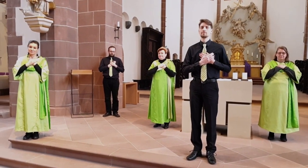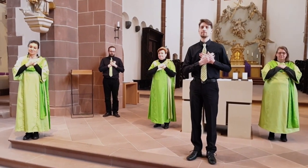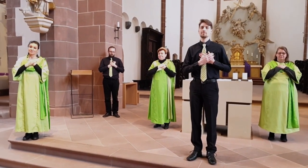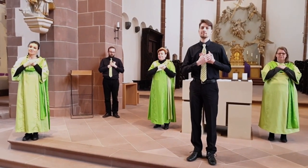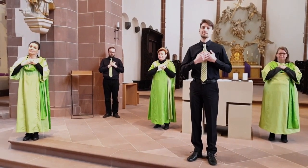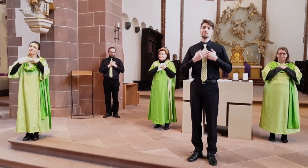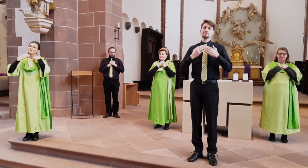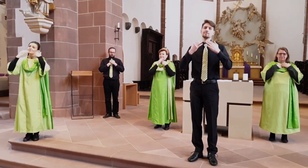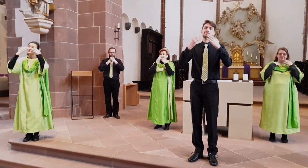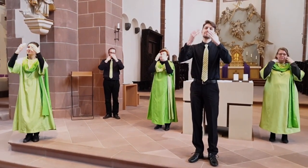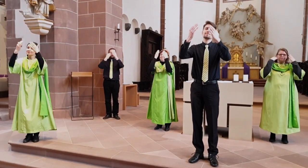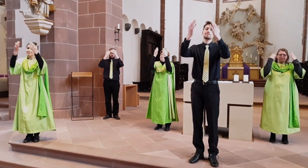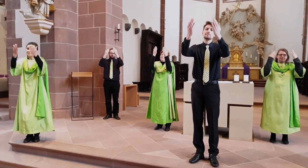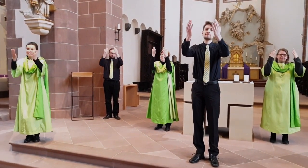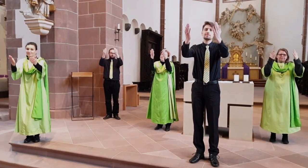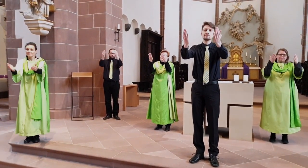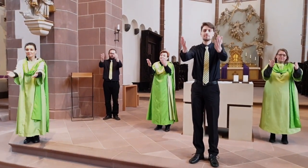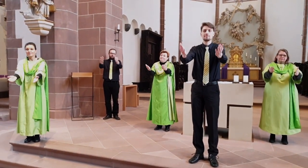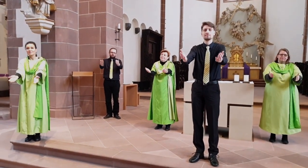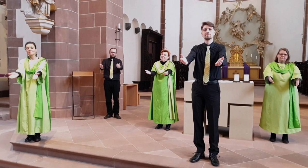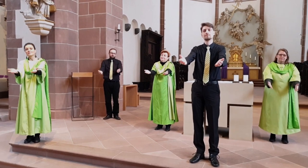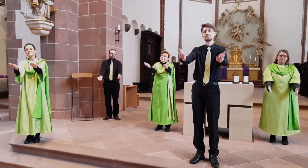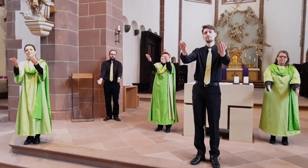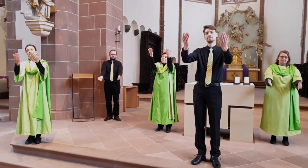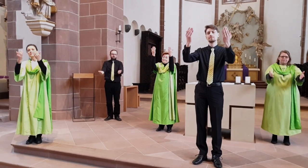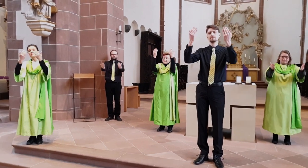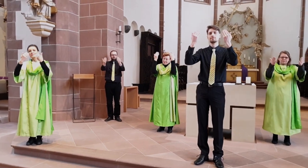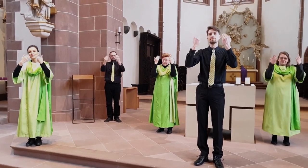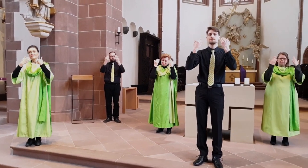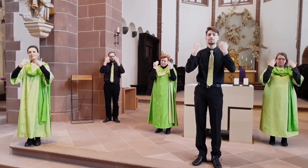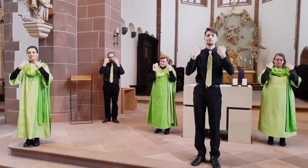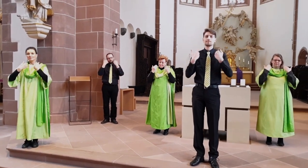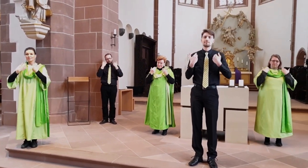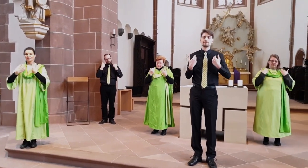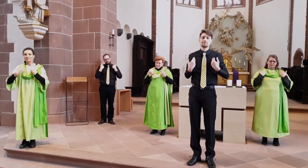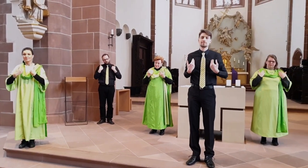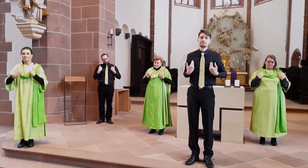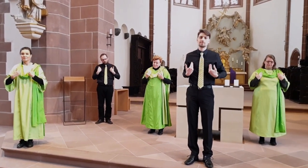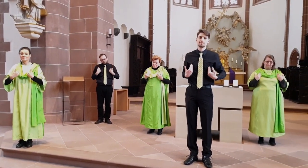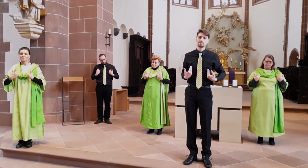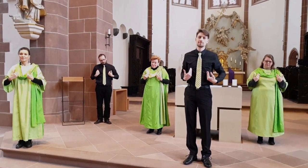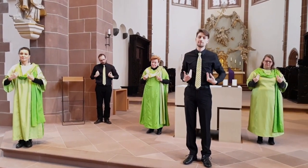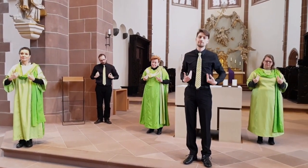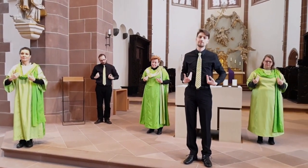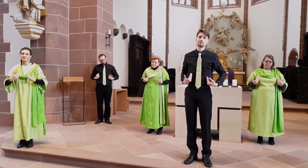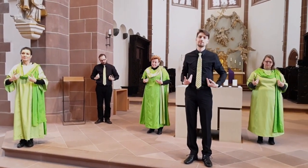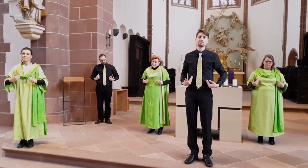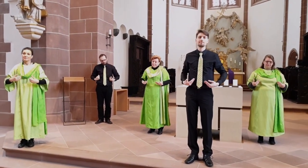Ich möchte eine Brücke bauen,